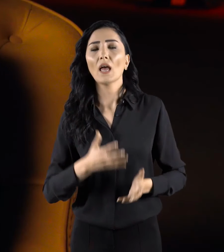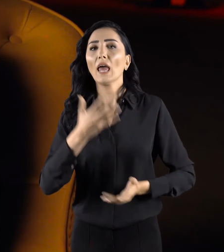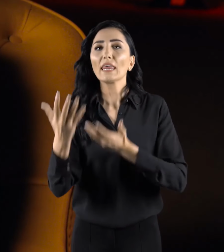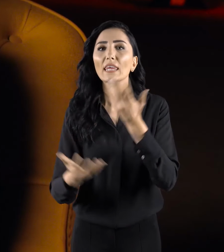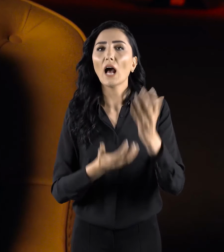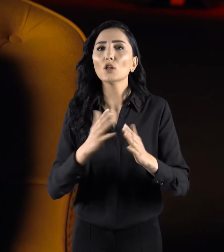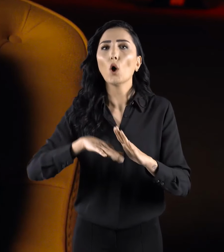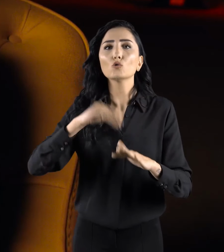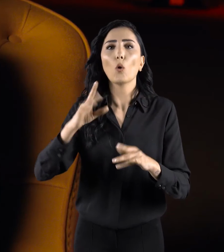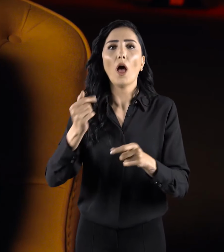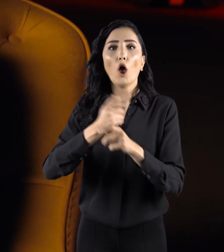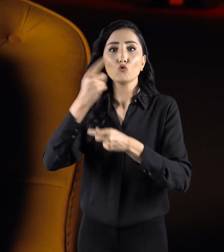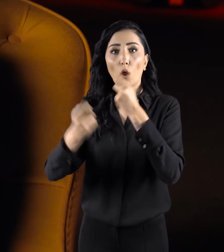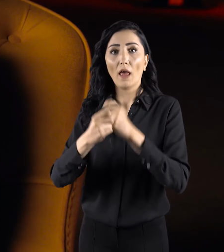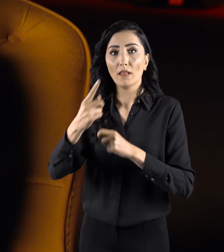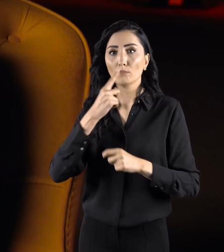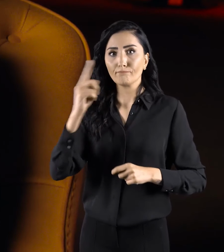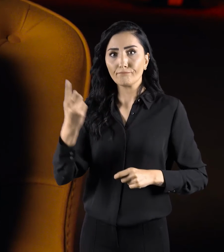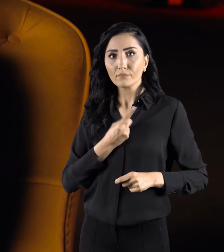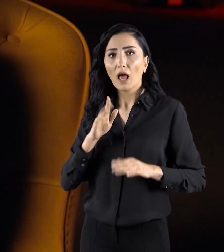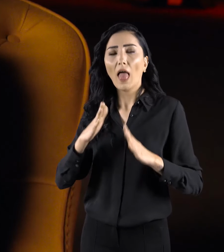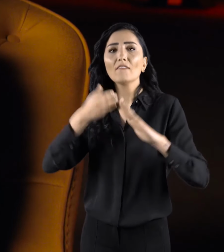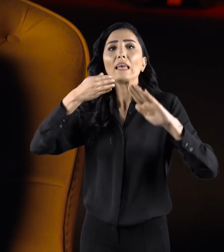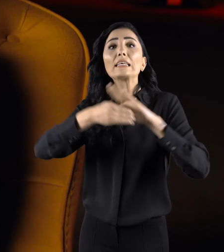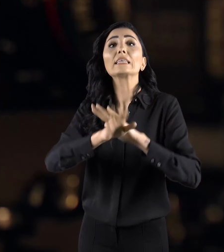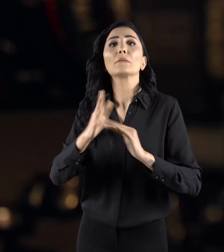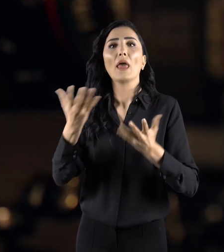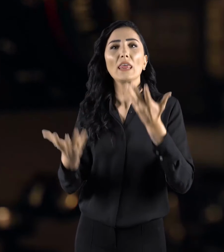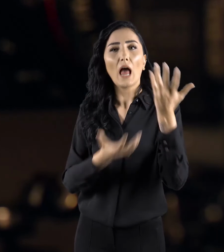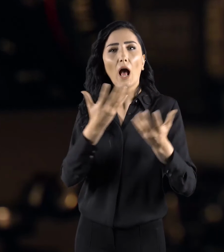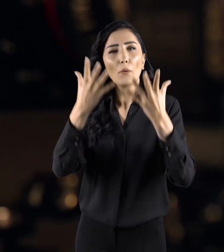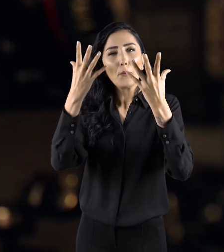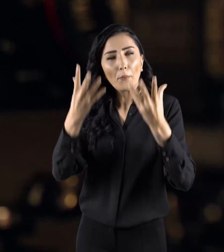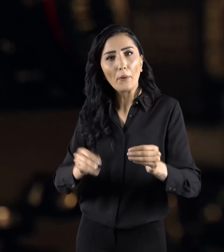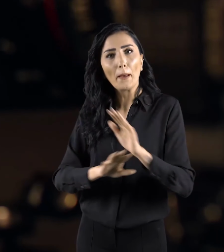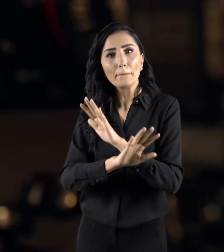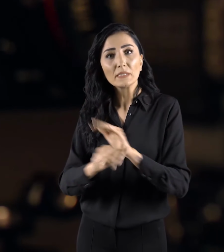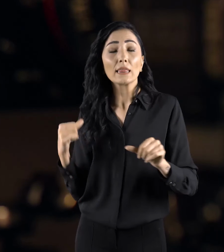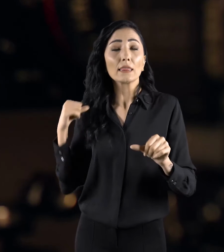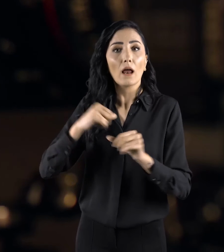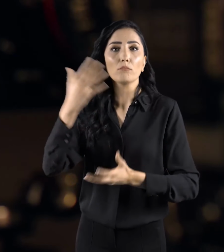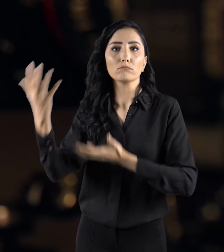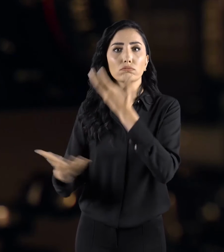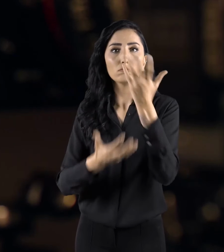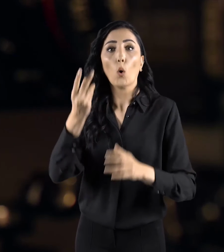Yangından sonra yetkililer söyleyene kadar evinize girmeyin. Yangın sönmüş olmasına rağmen yeniden alevlenebileceğini